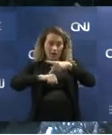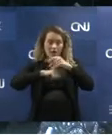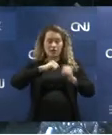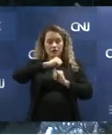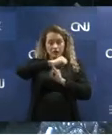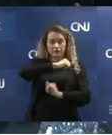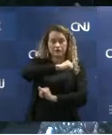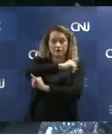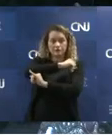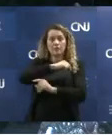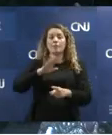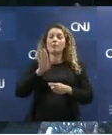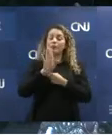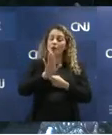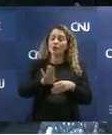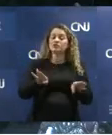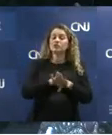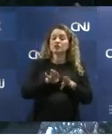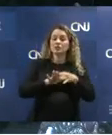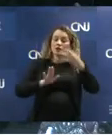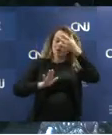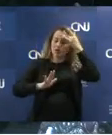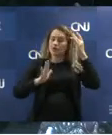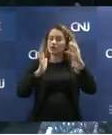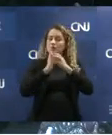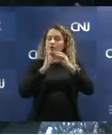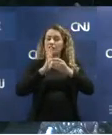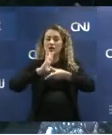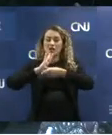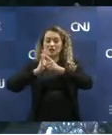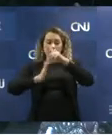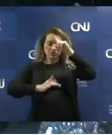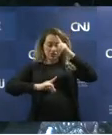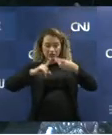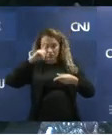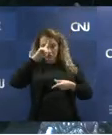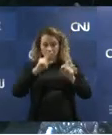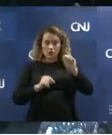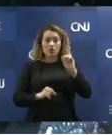nessas hipóteses, antes de decidir sobre essas demandas, ouçam previamente